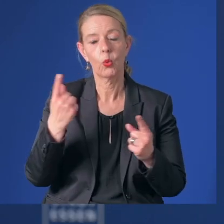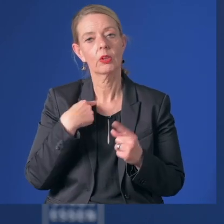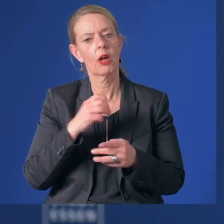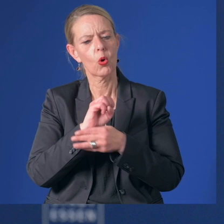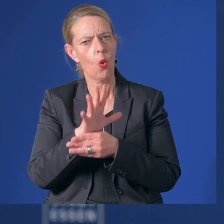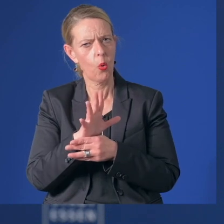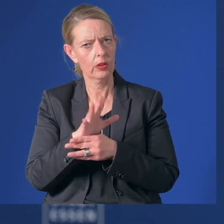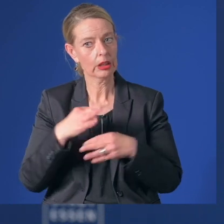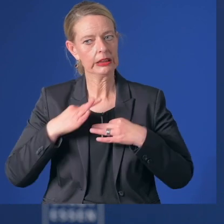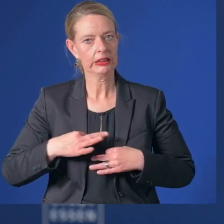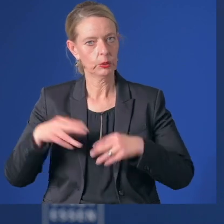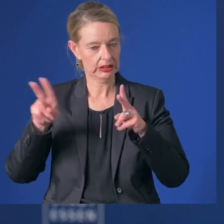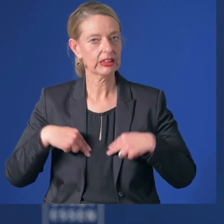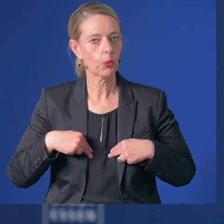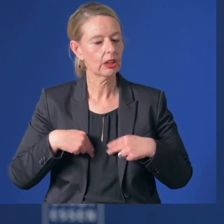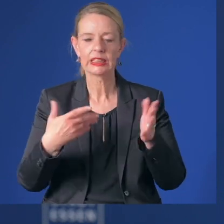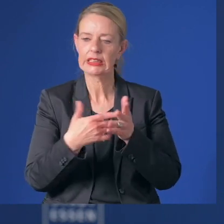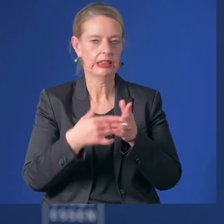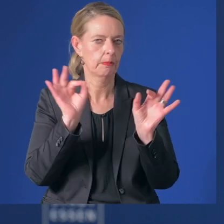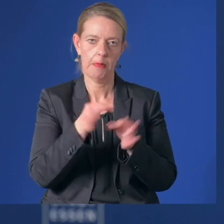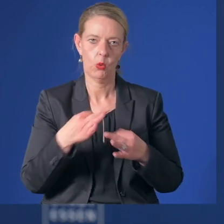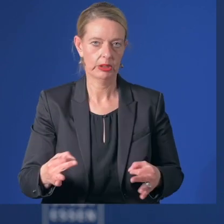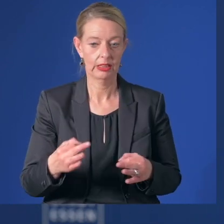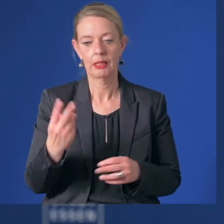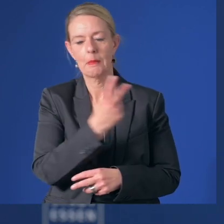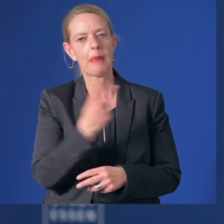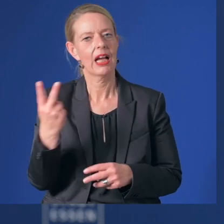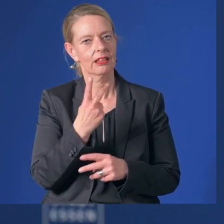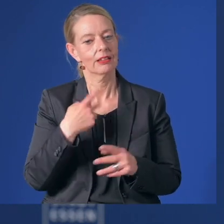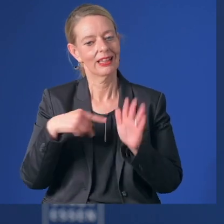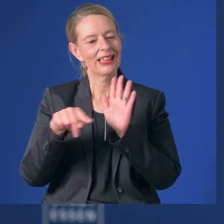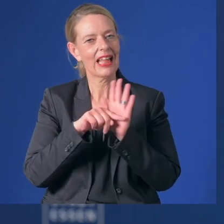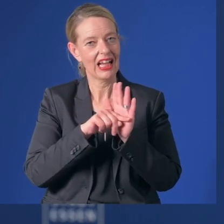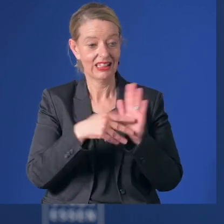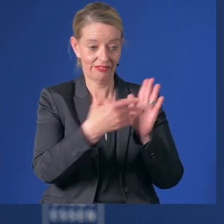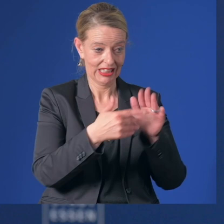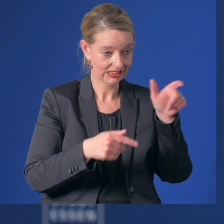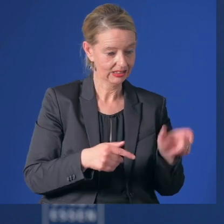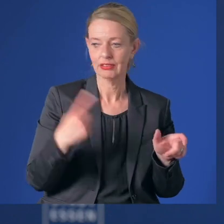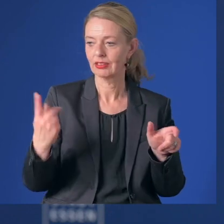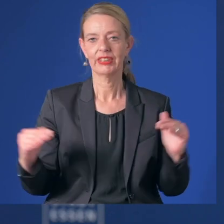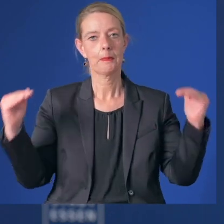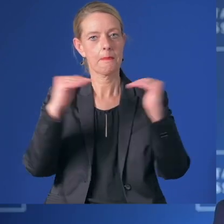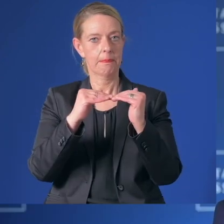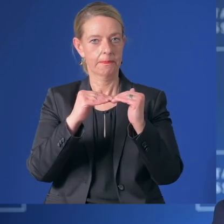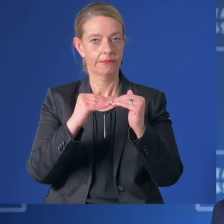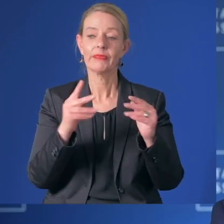Person hielt die Testpflicht nicht. Sie sind negativ getesteten Personen gleichgestellt. Gleiches gilt